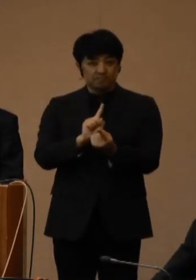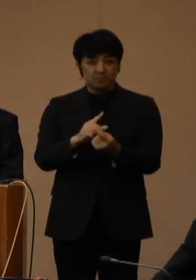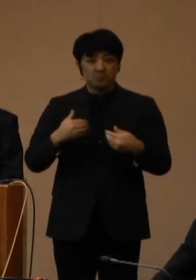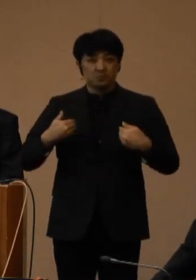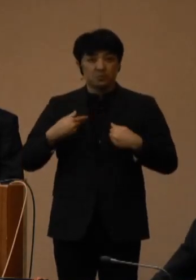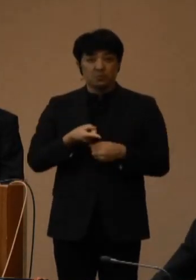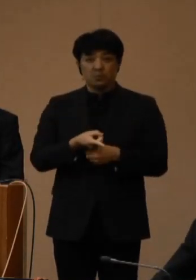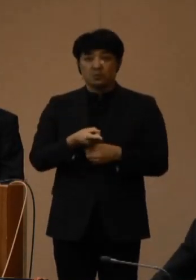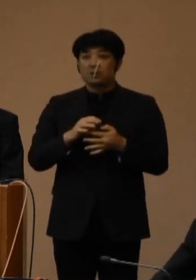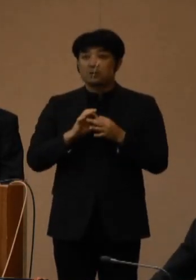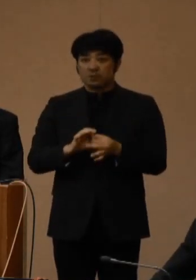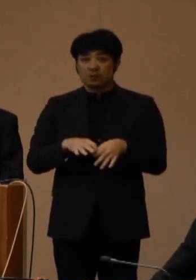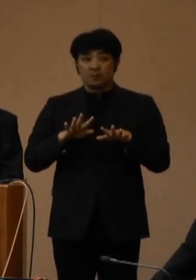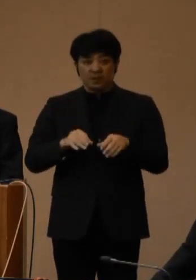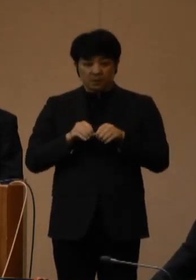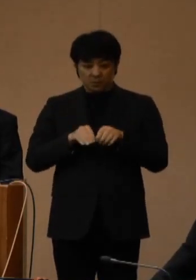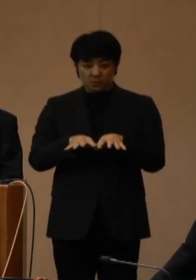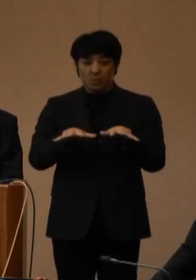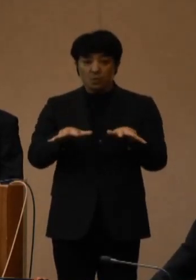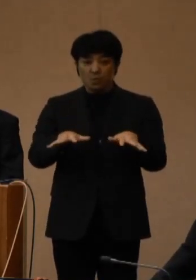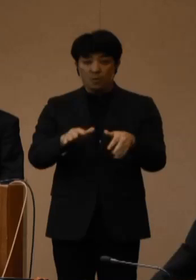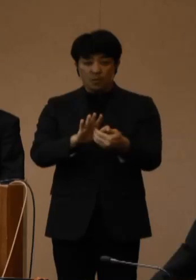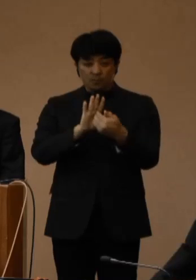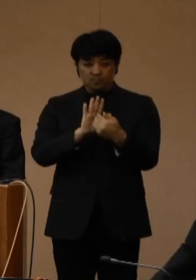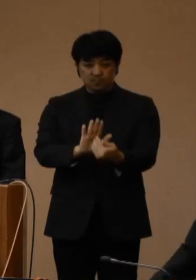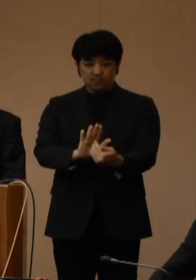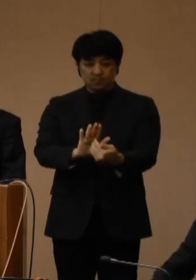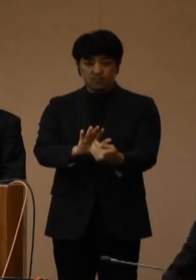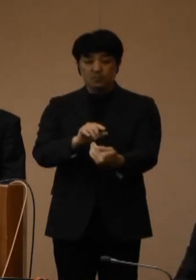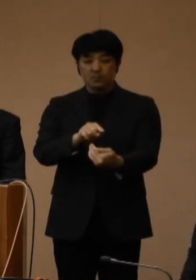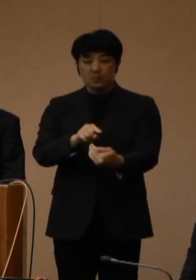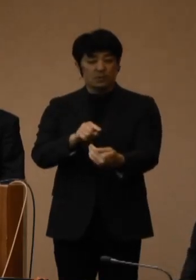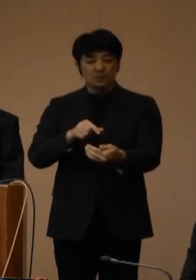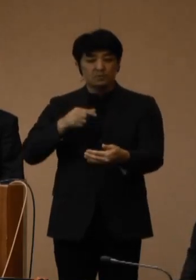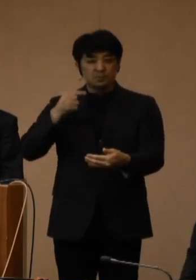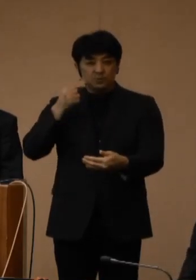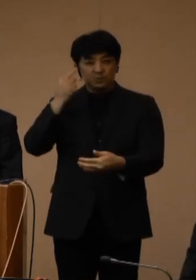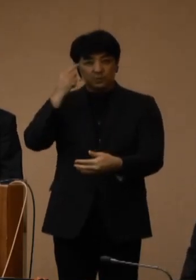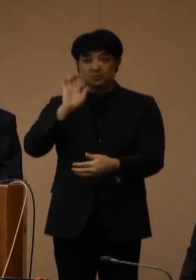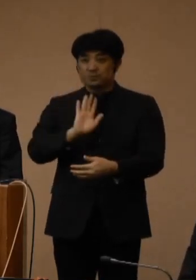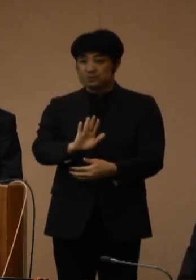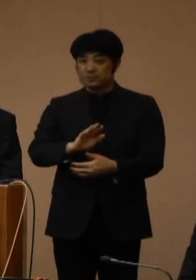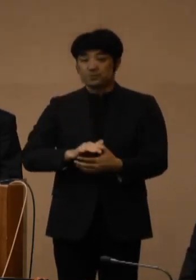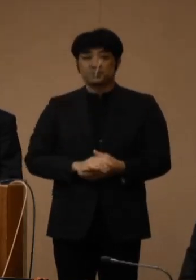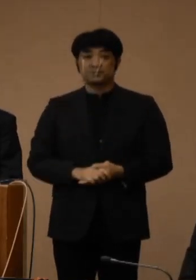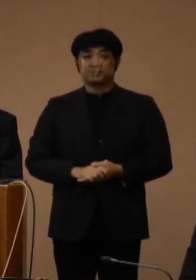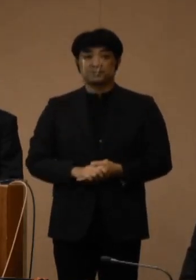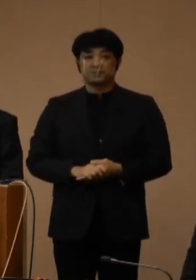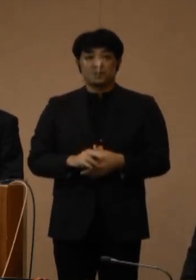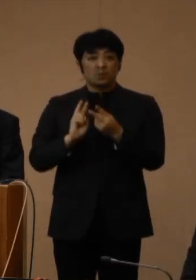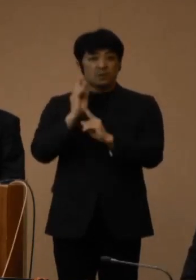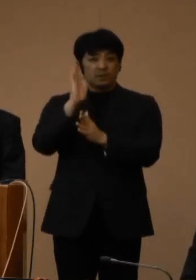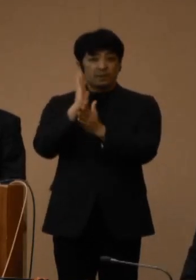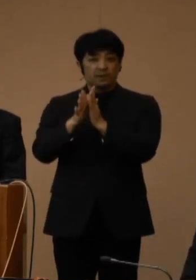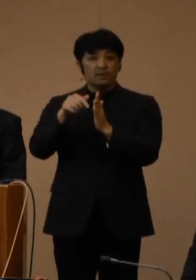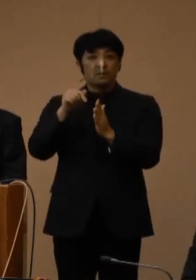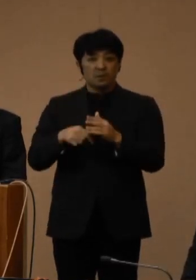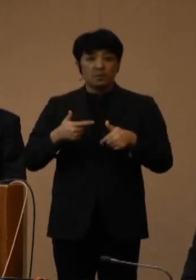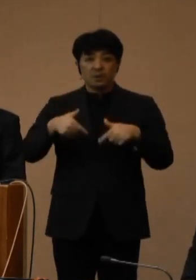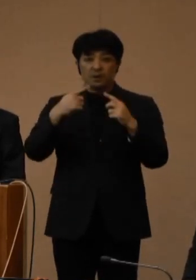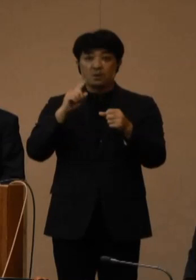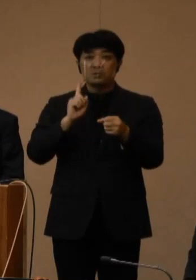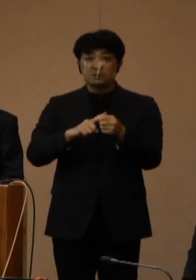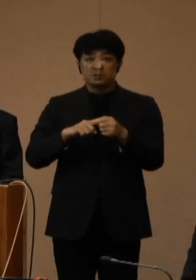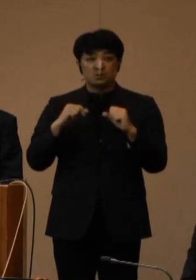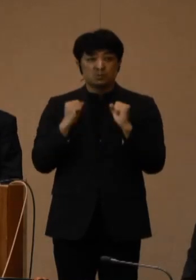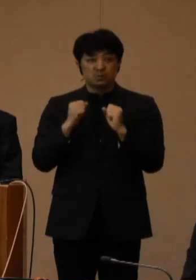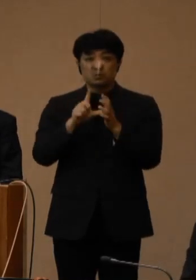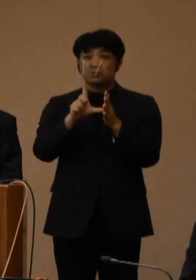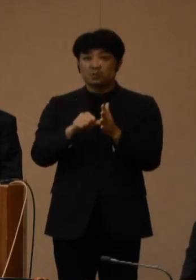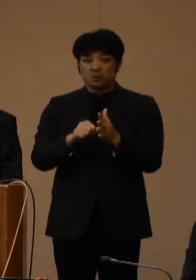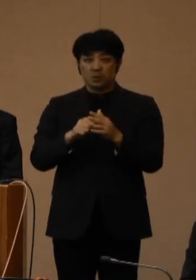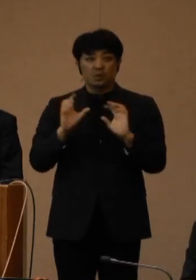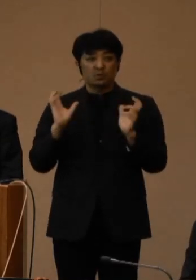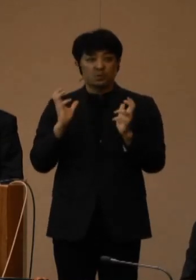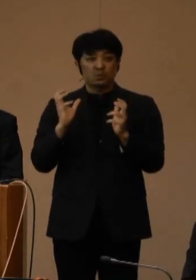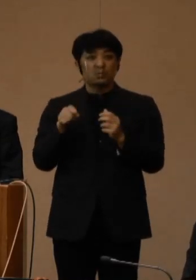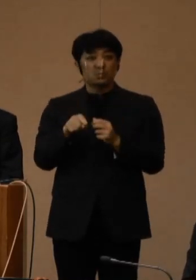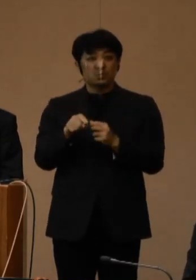今の流行を抑えることは困難だと考えられます。沖縄県では毎年冬になると救急医療担う